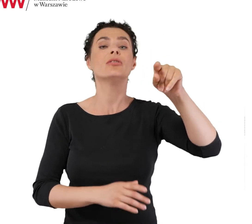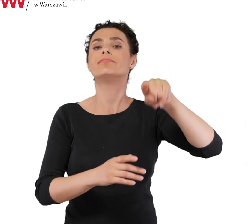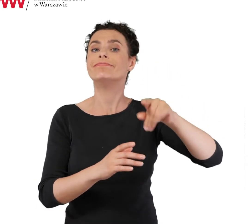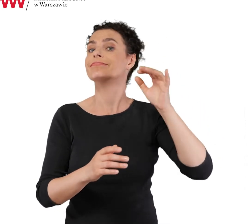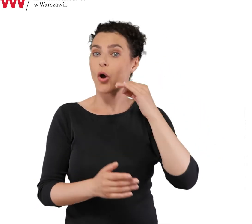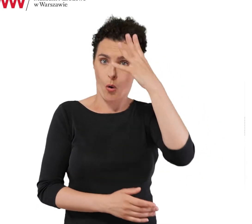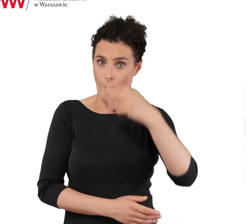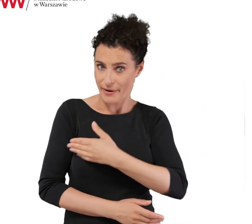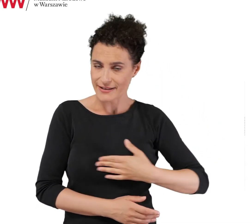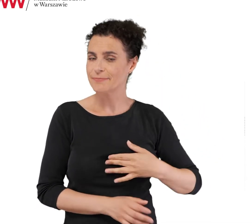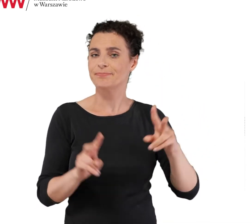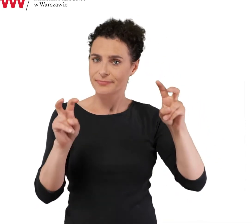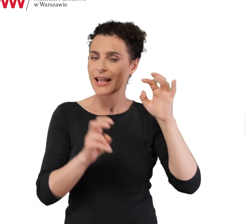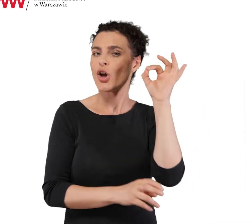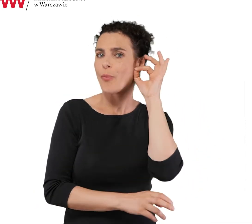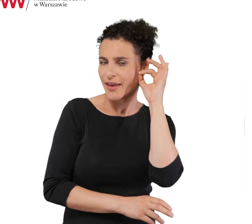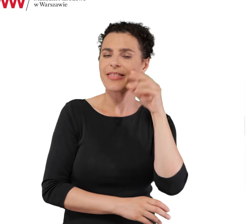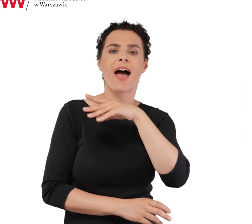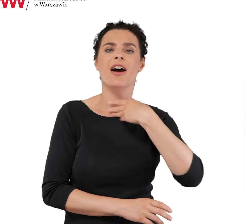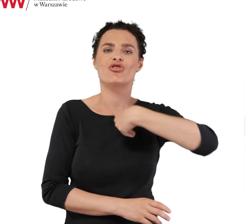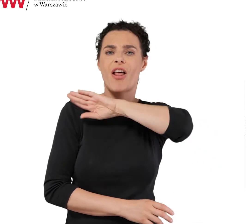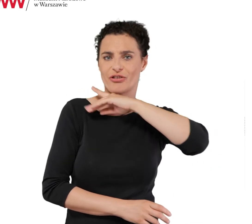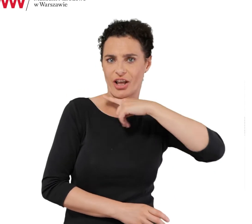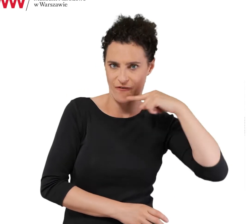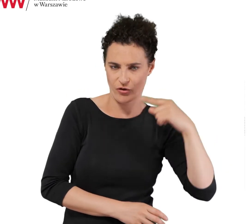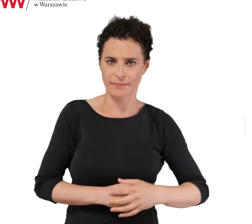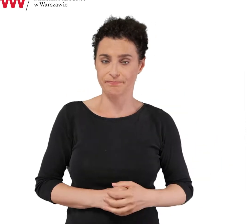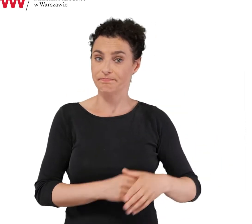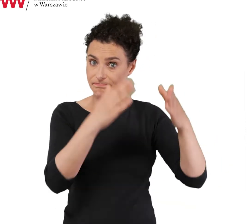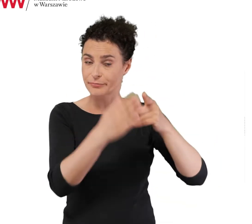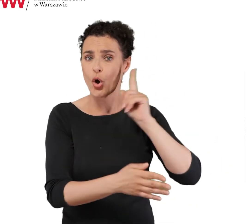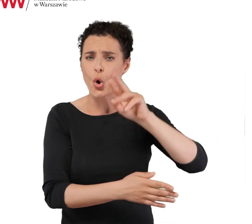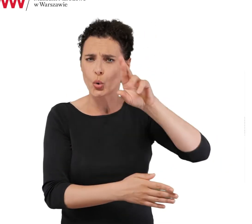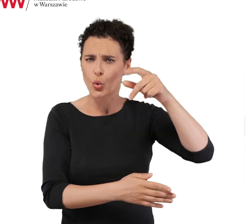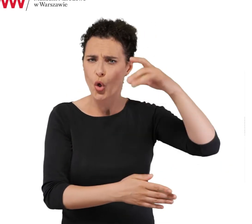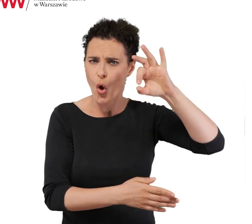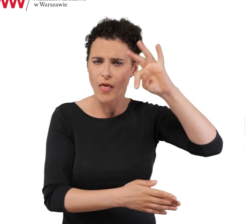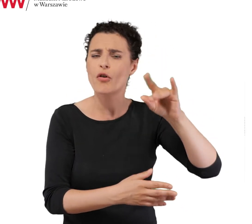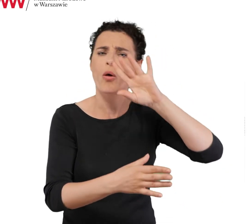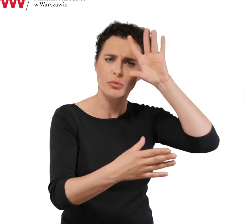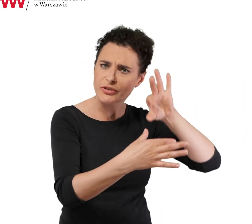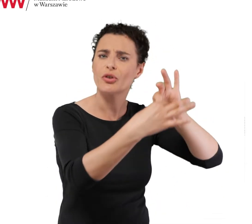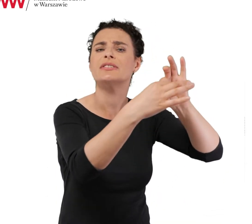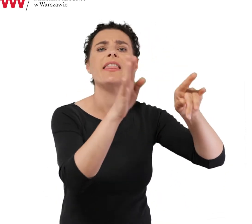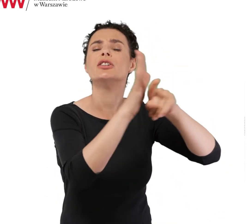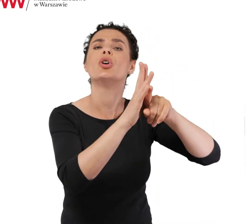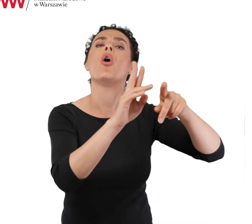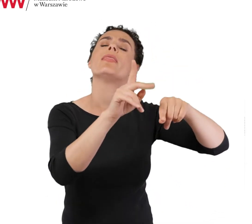"Kobieta z czerwonym szalem". Schlichter był związany z nurtem realistycznym